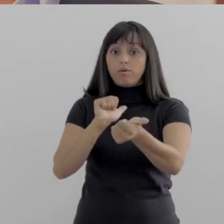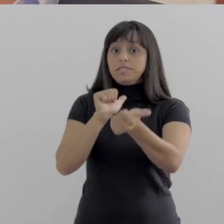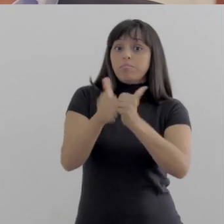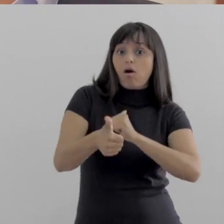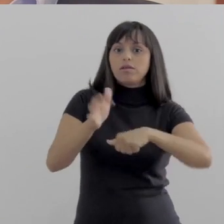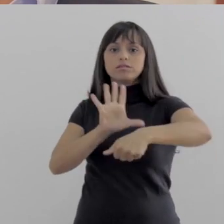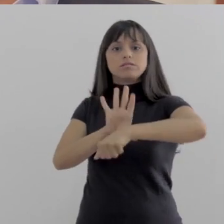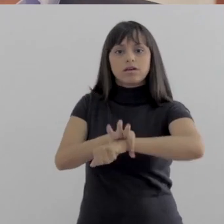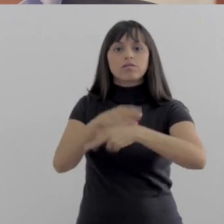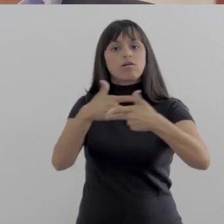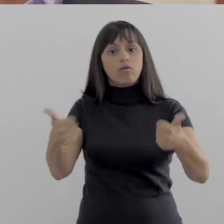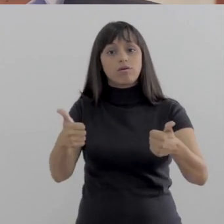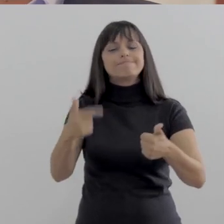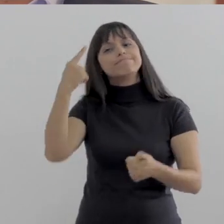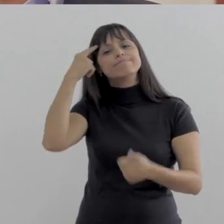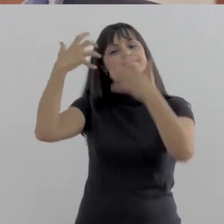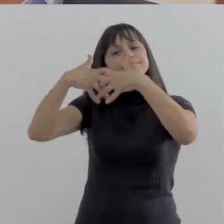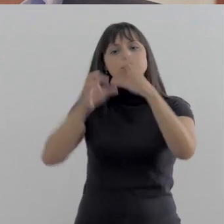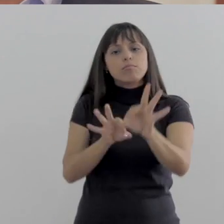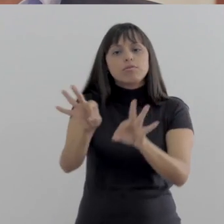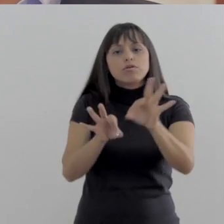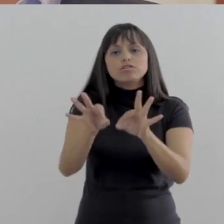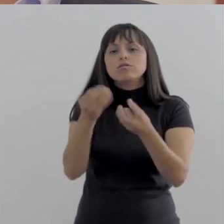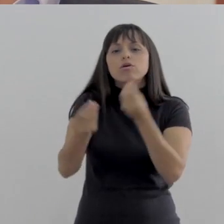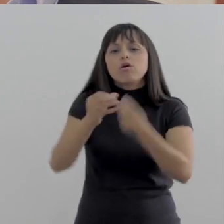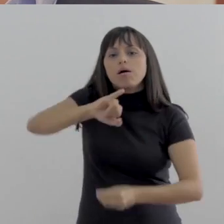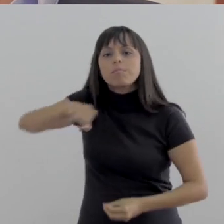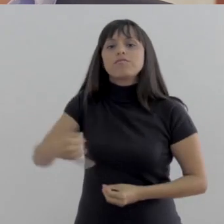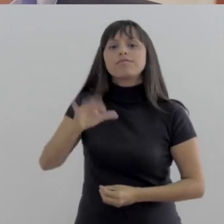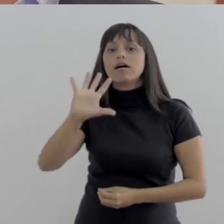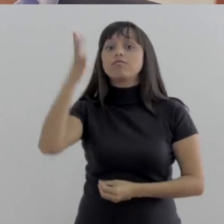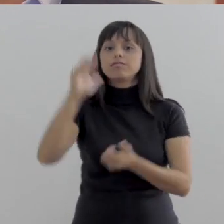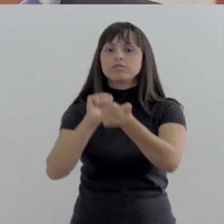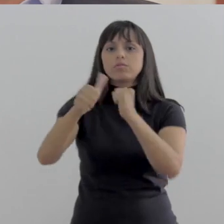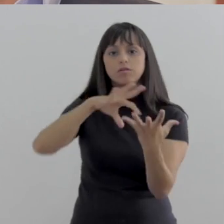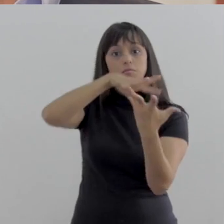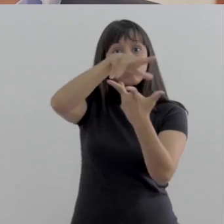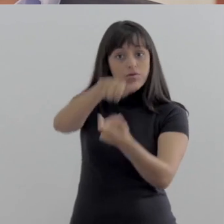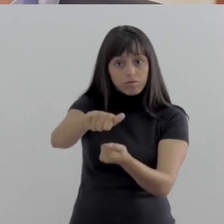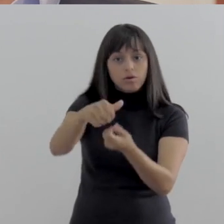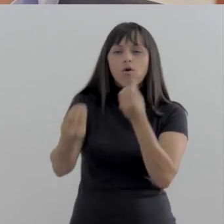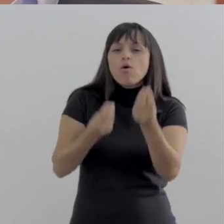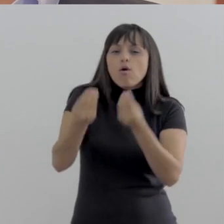que explorasse os megaeventos esportivos, e assim utilizasse a educação física como uma linguagem